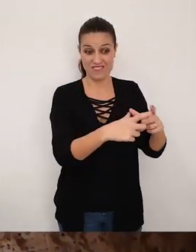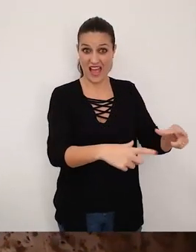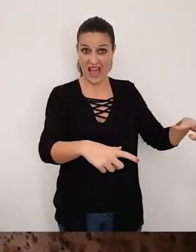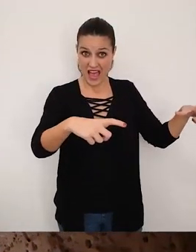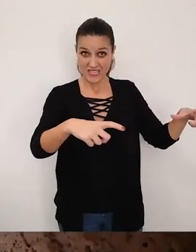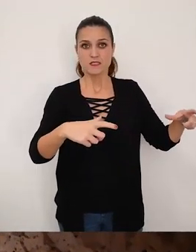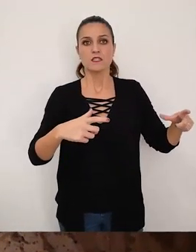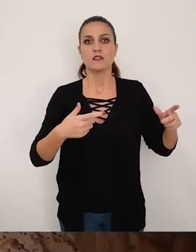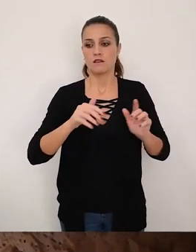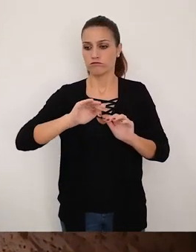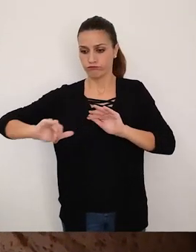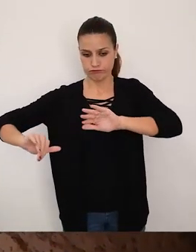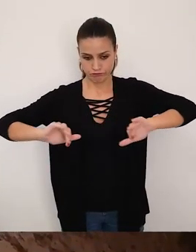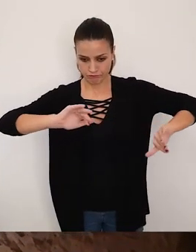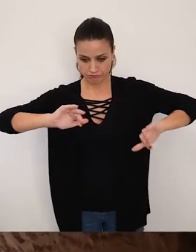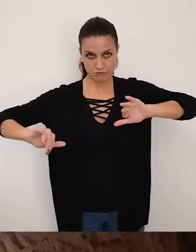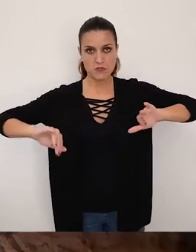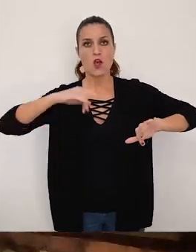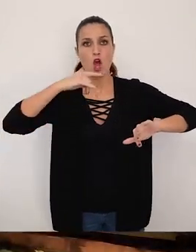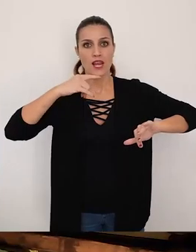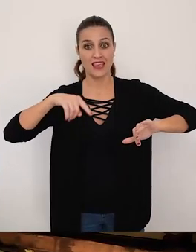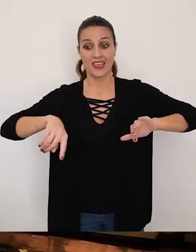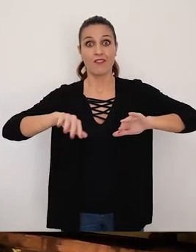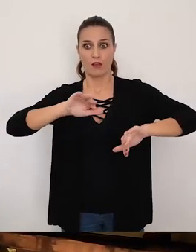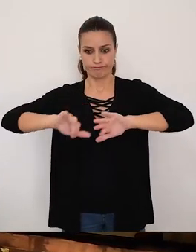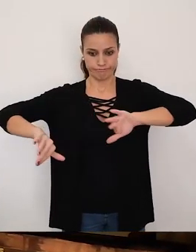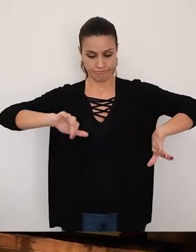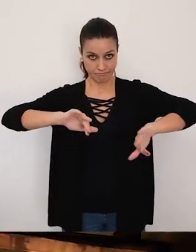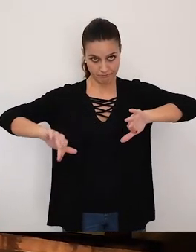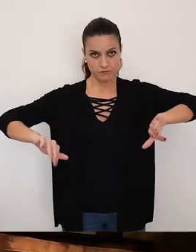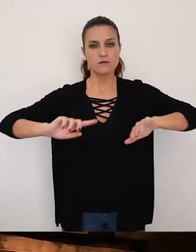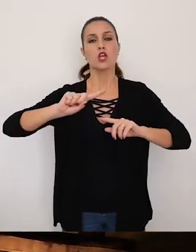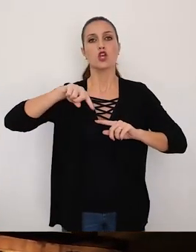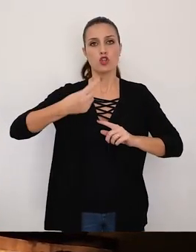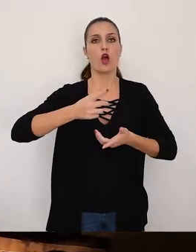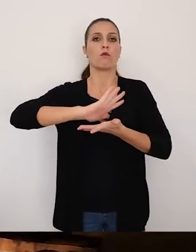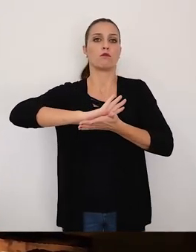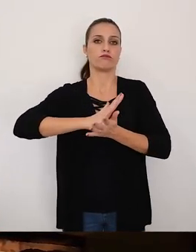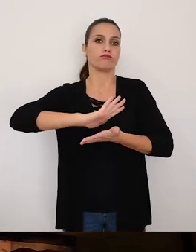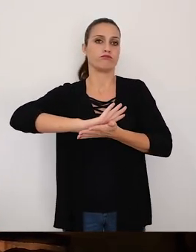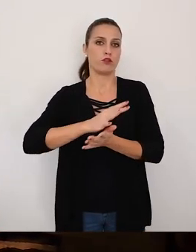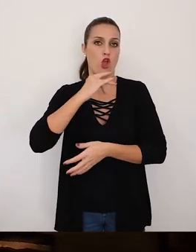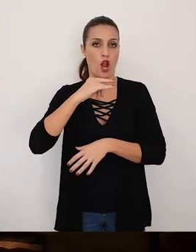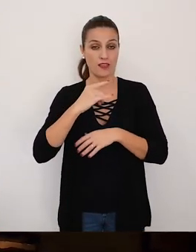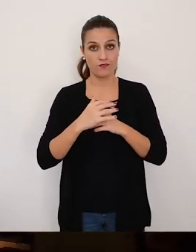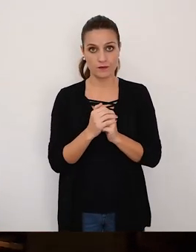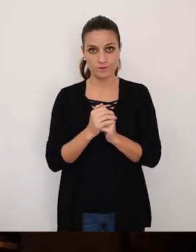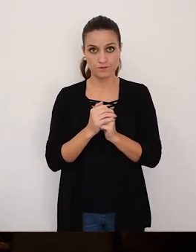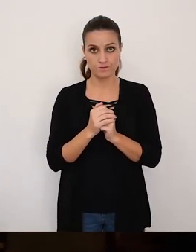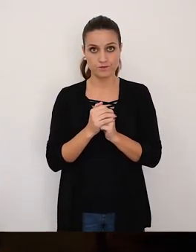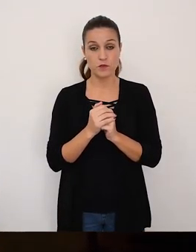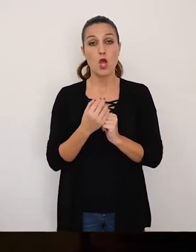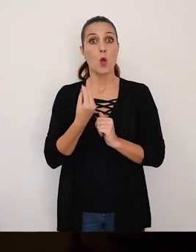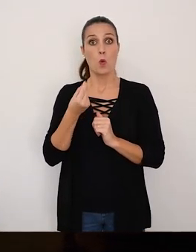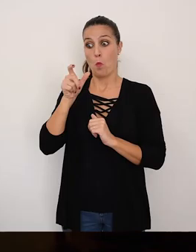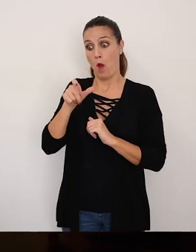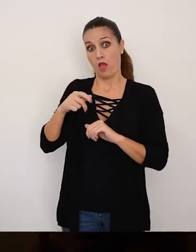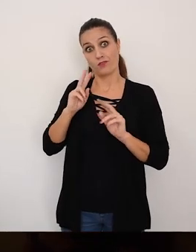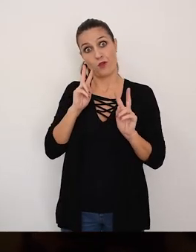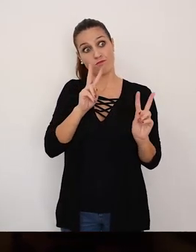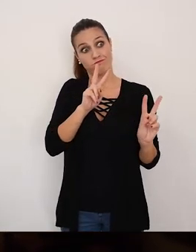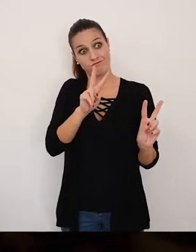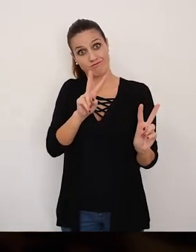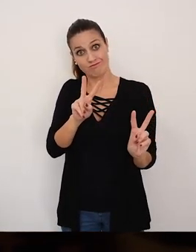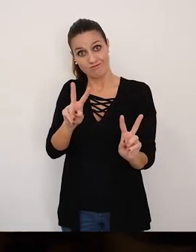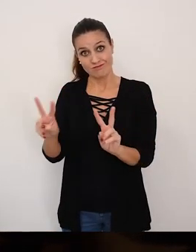e suddivisi prima della spremitura. Visitando il frantoio sembra di risentire